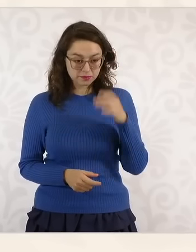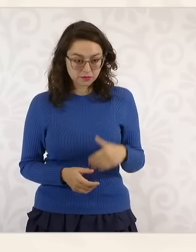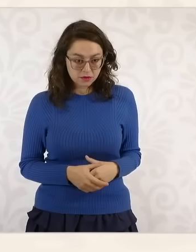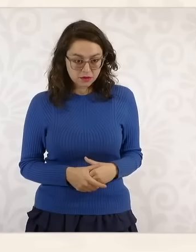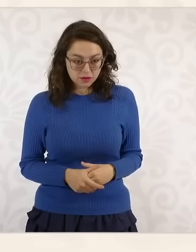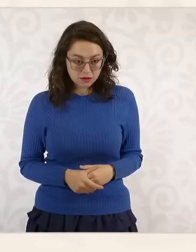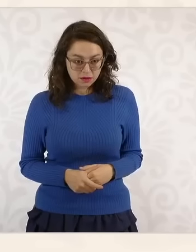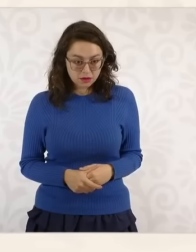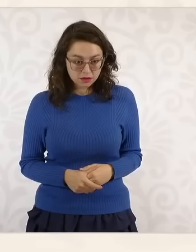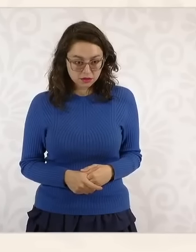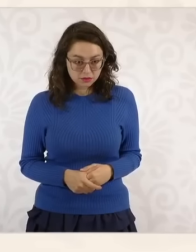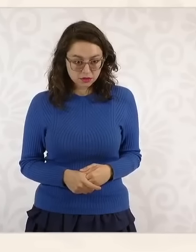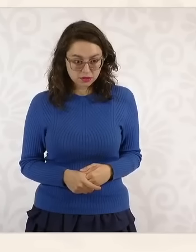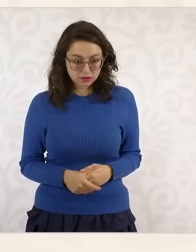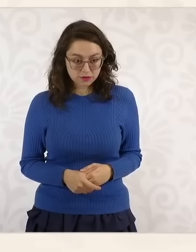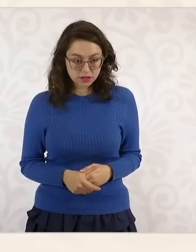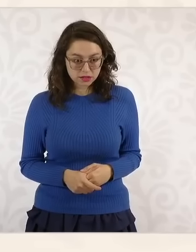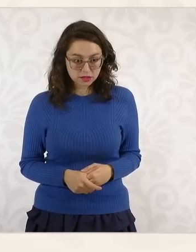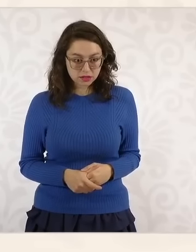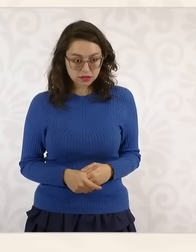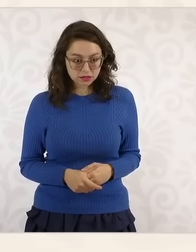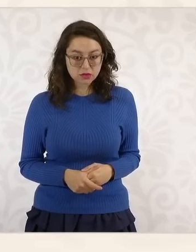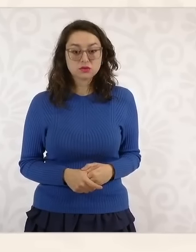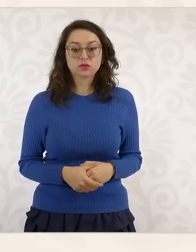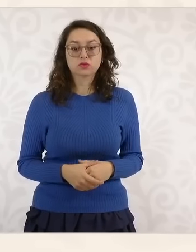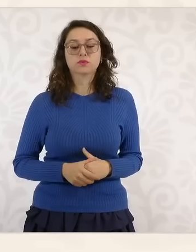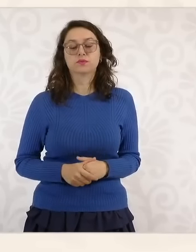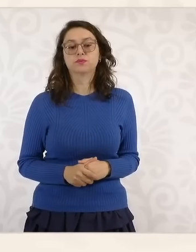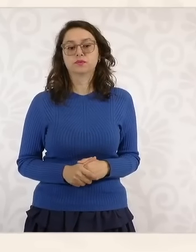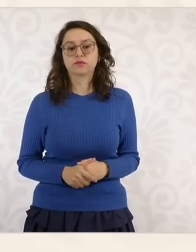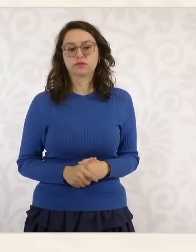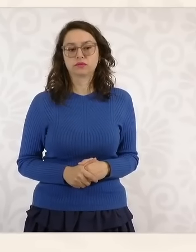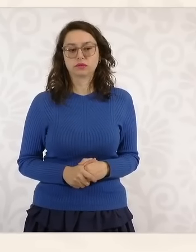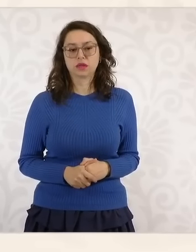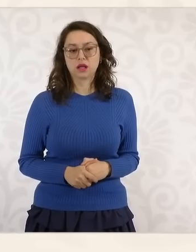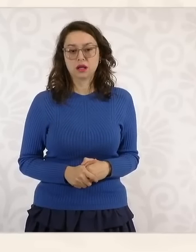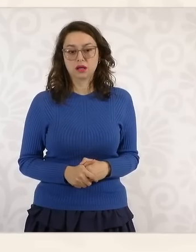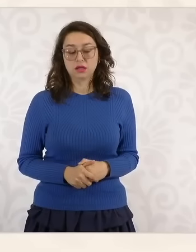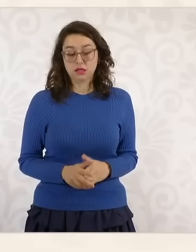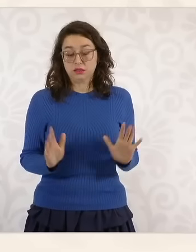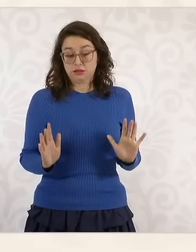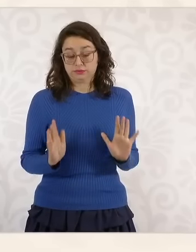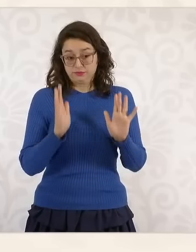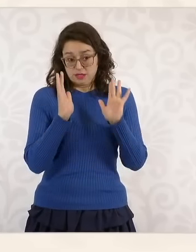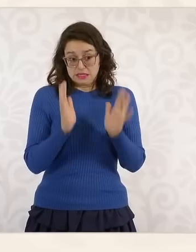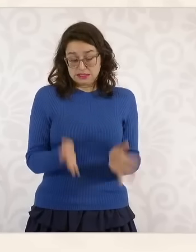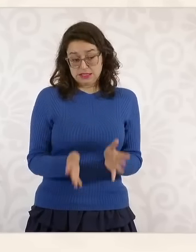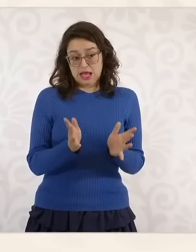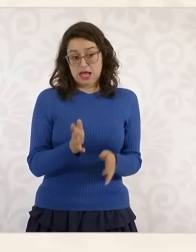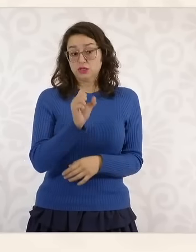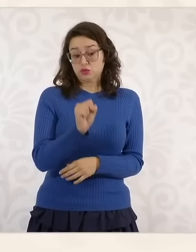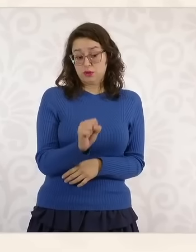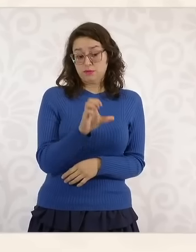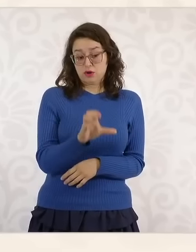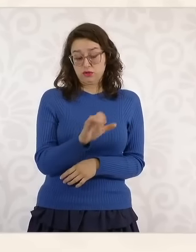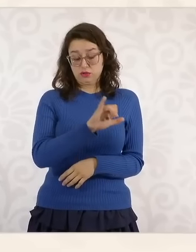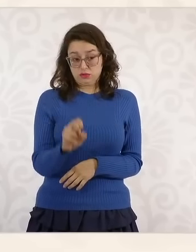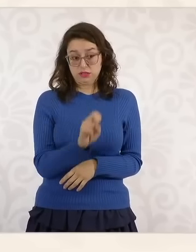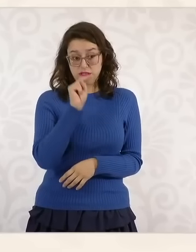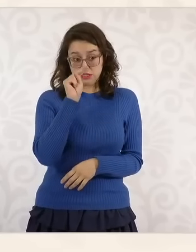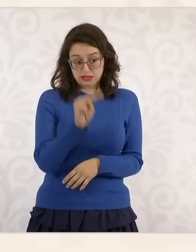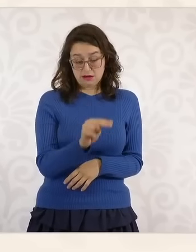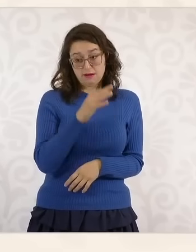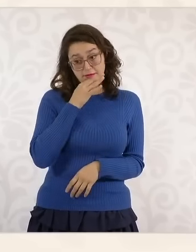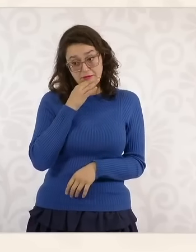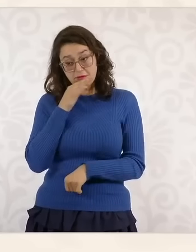Nos encontramos el el día de hoy aquí ya la Suprema Corte de Justicia de la Nación notificó al